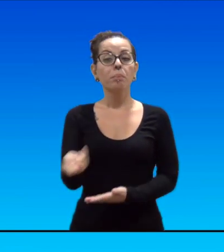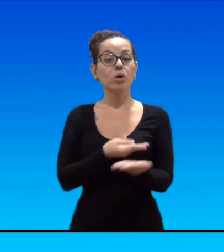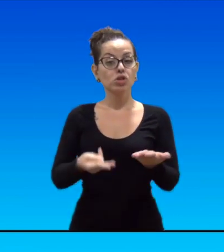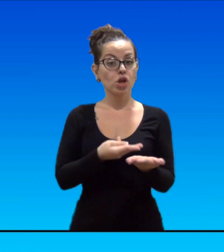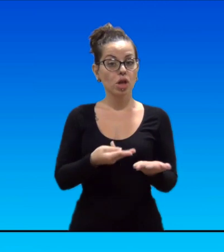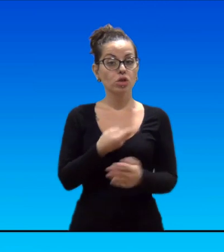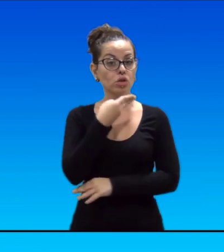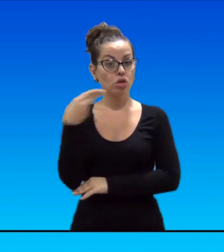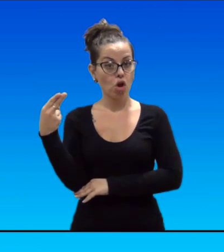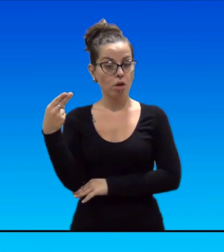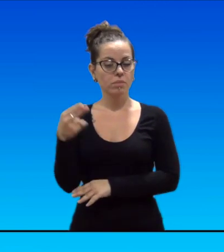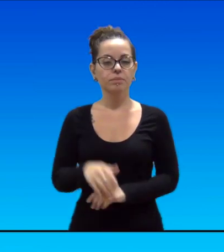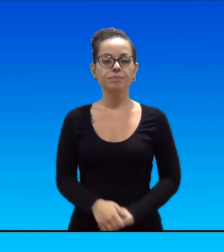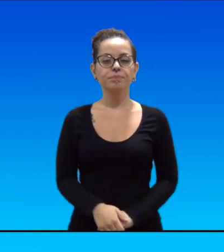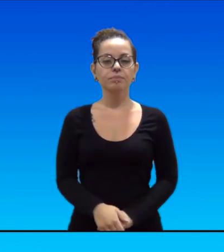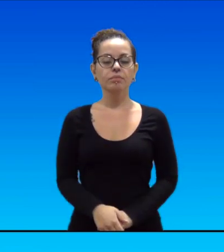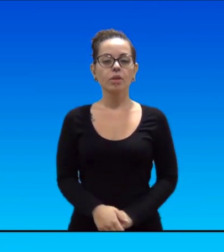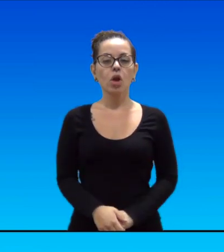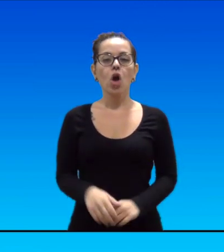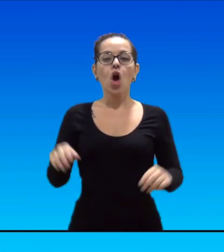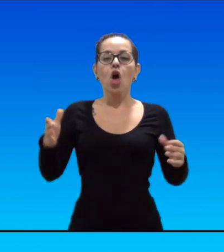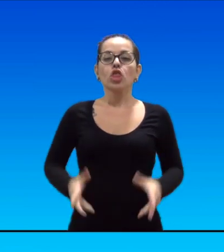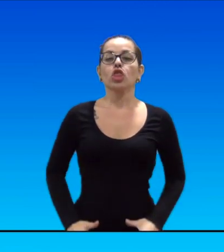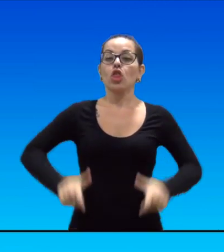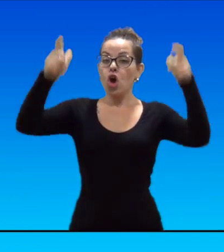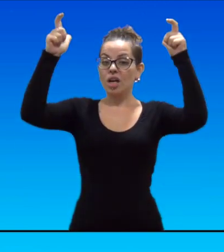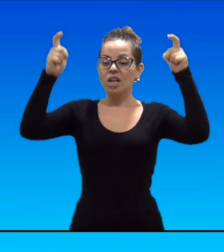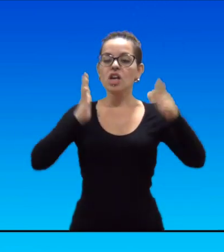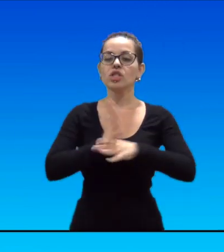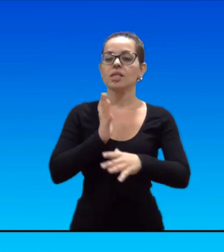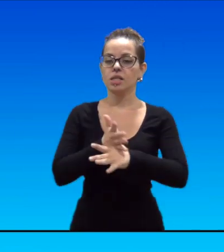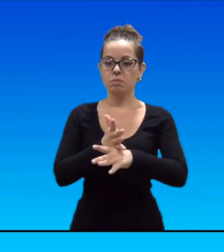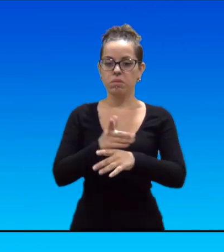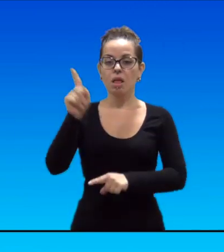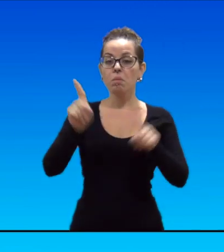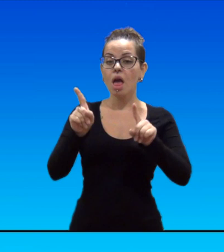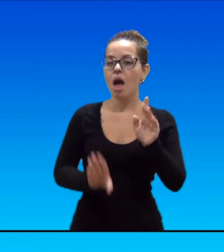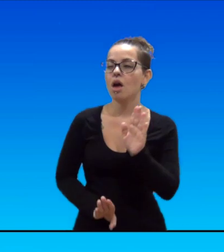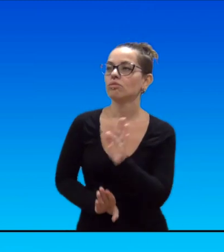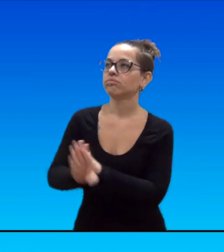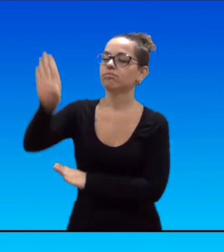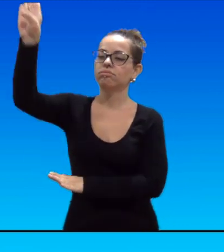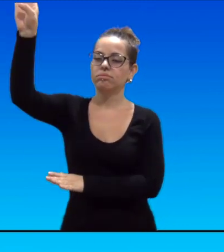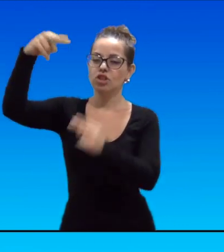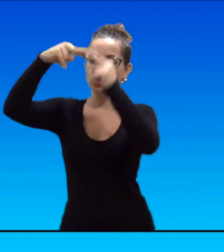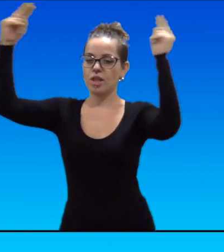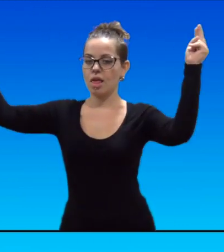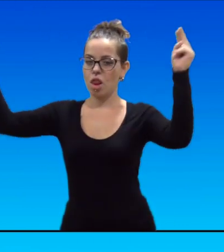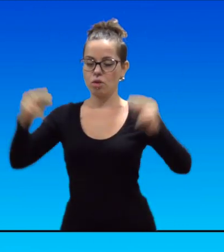Il nome del progetto è “Torri accessibili: Milano verso il cielo”